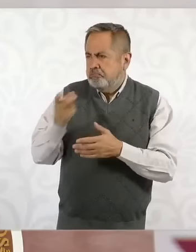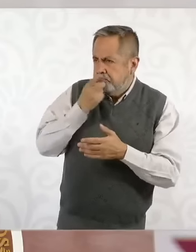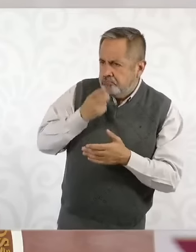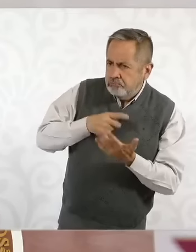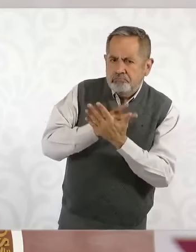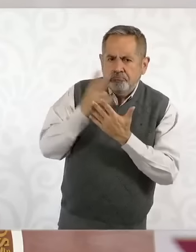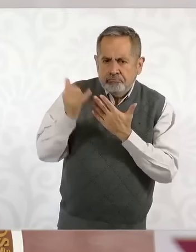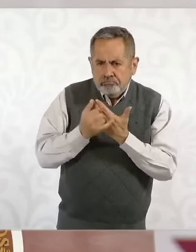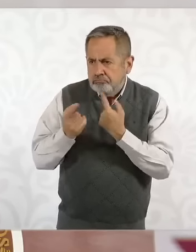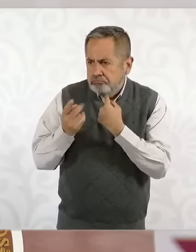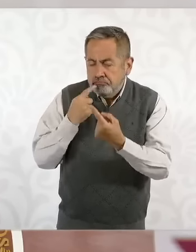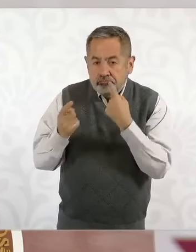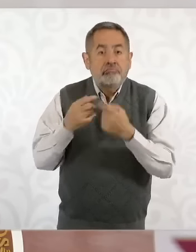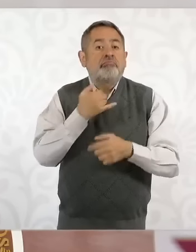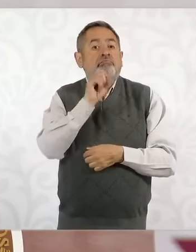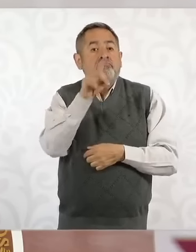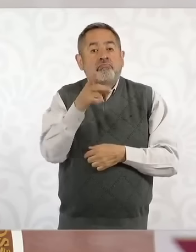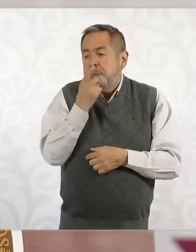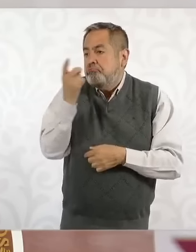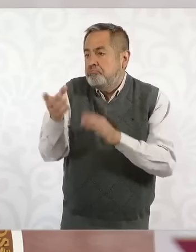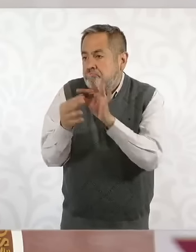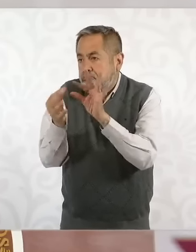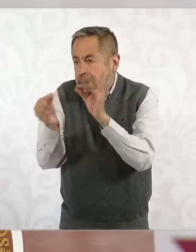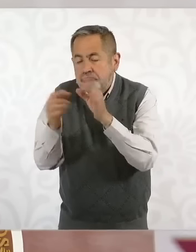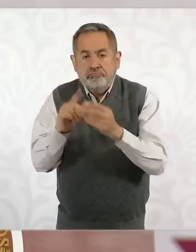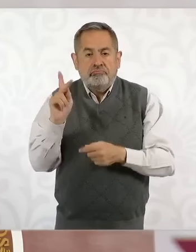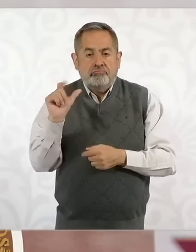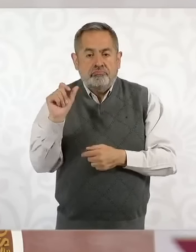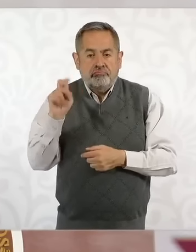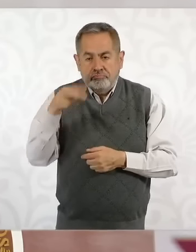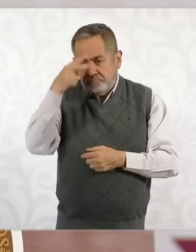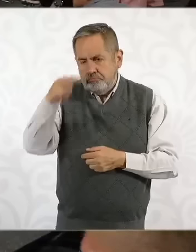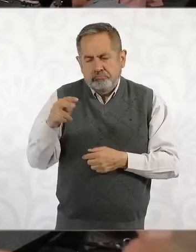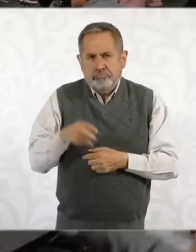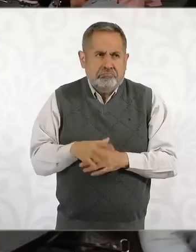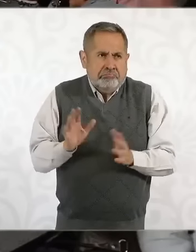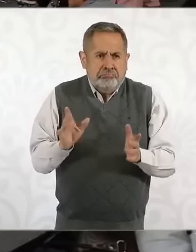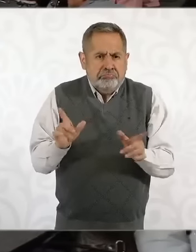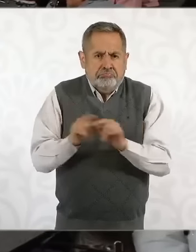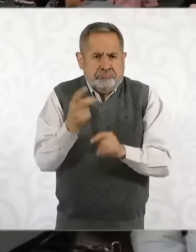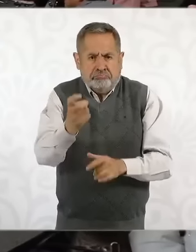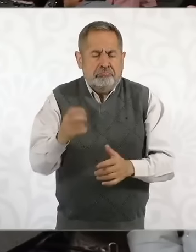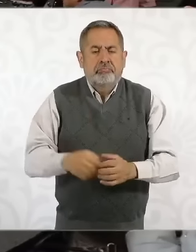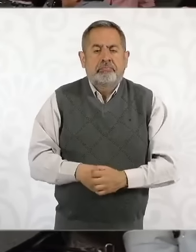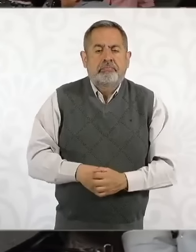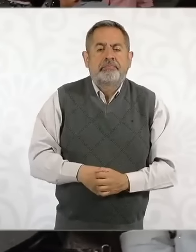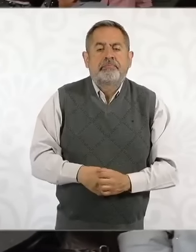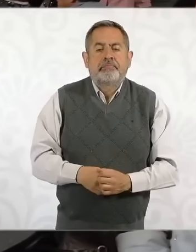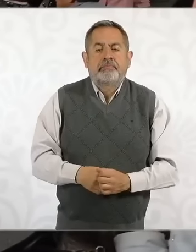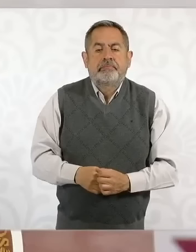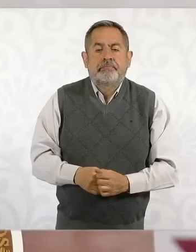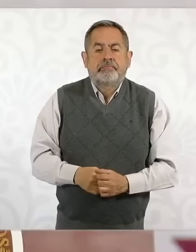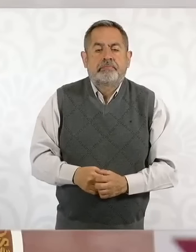México esencialmente. Nada en particular. Muchas gracias. Gracias. Bueno, a ver,